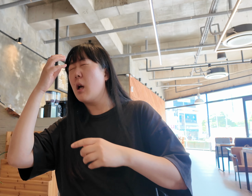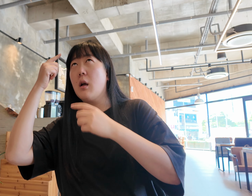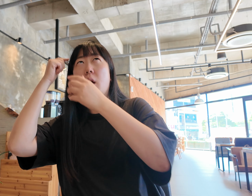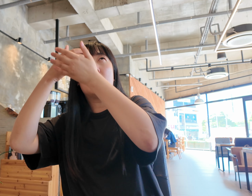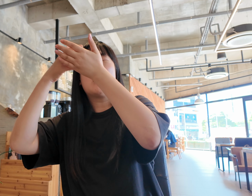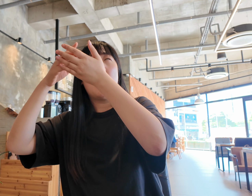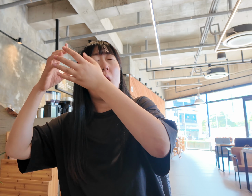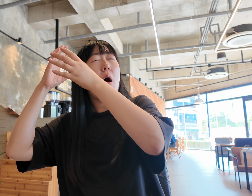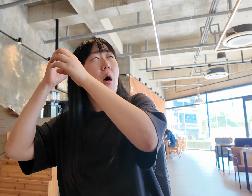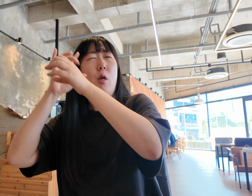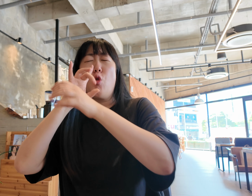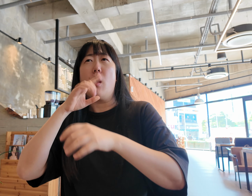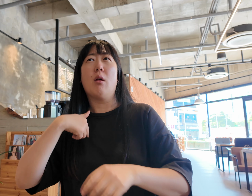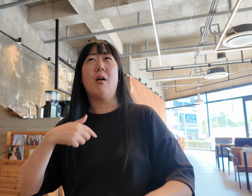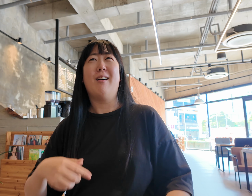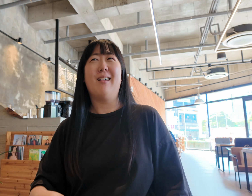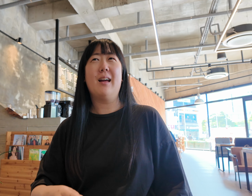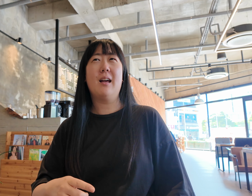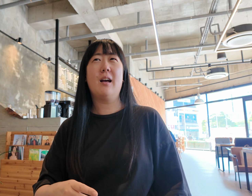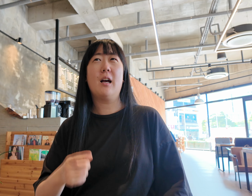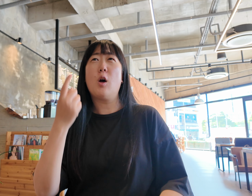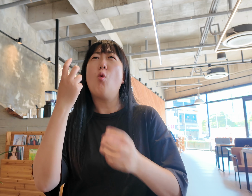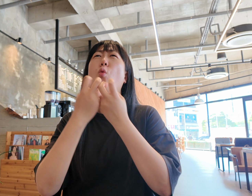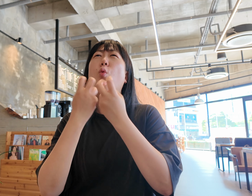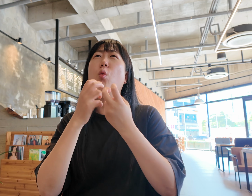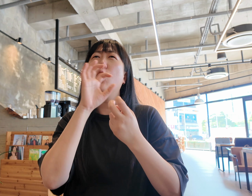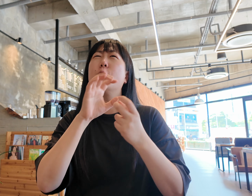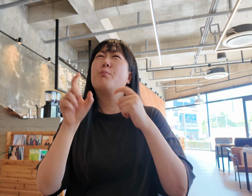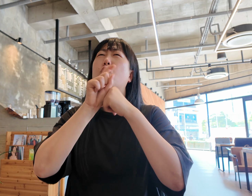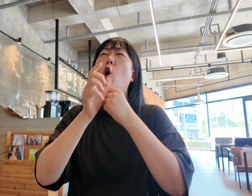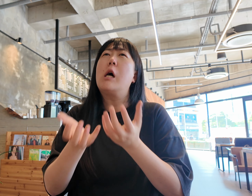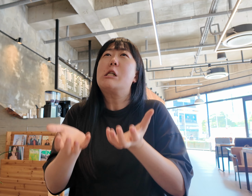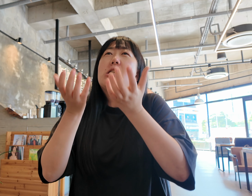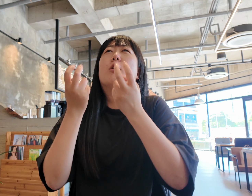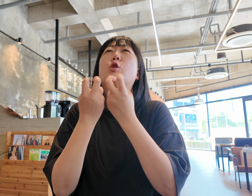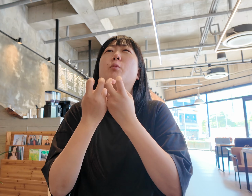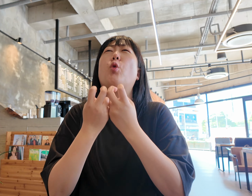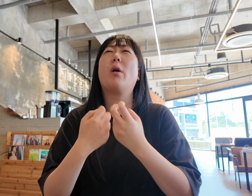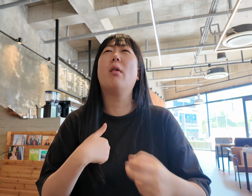aber dem visuellen Ausdruck sind Grenzen gesetzt. Gibt es eine Möglichkeit, es weiter zu verbessern?